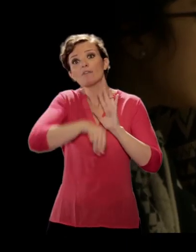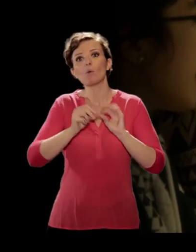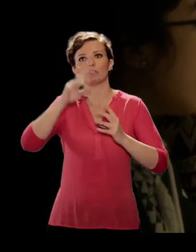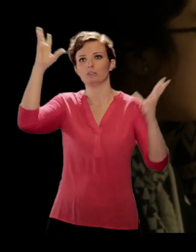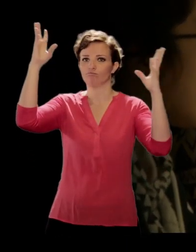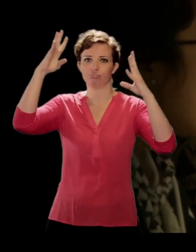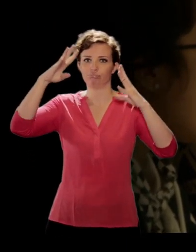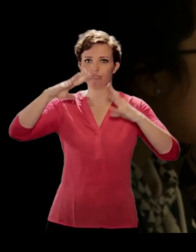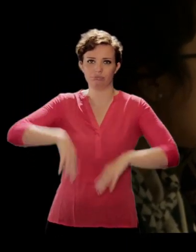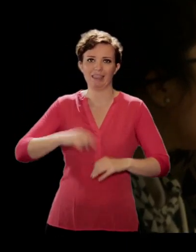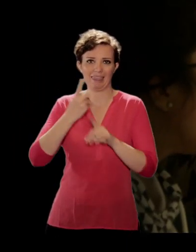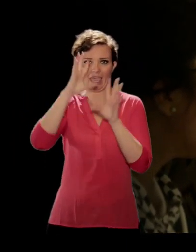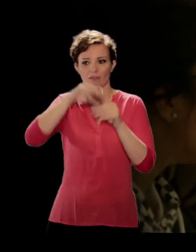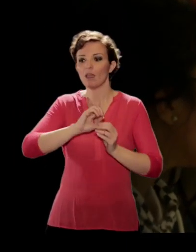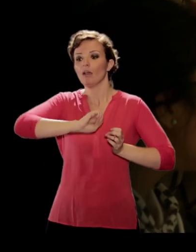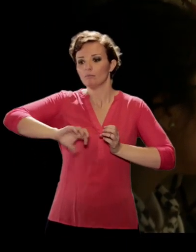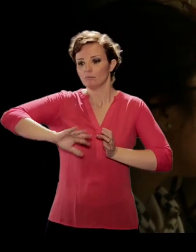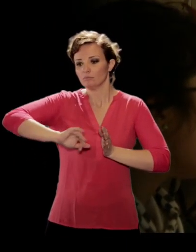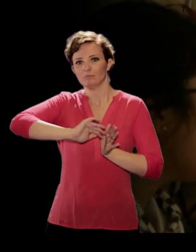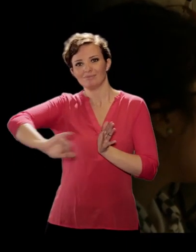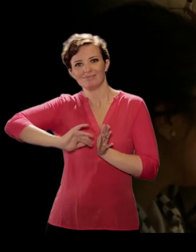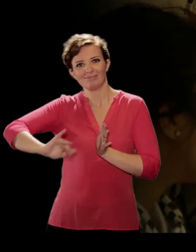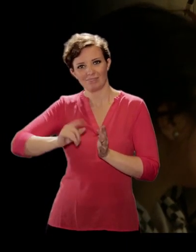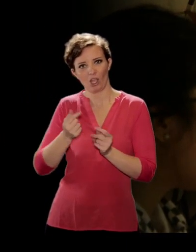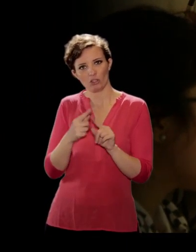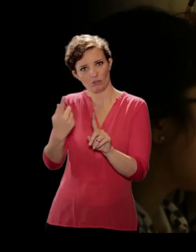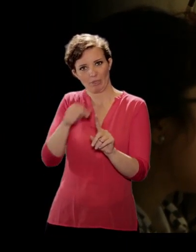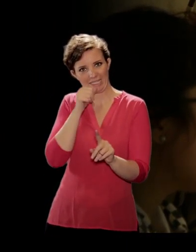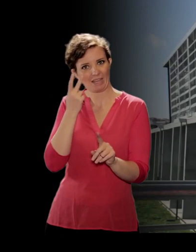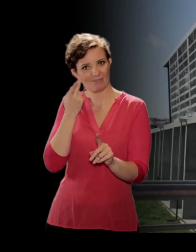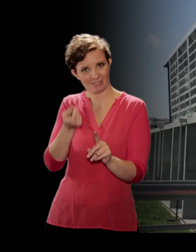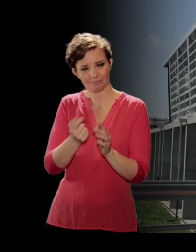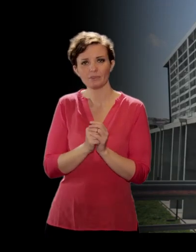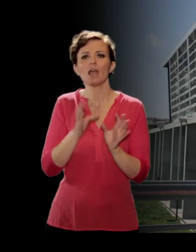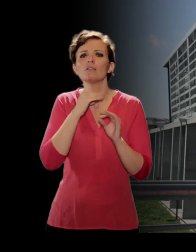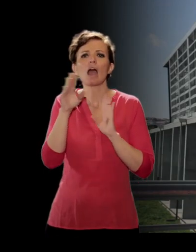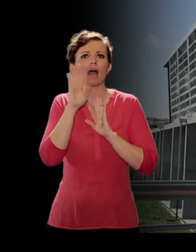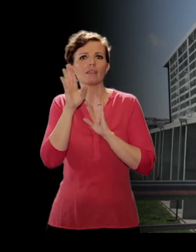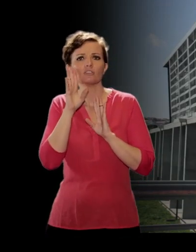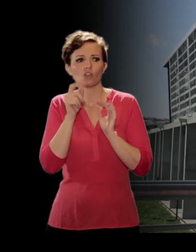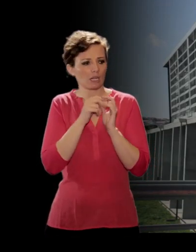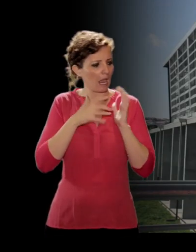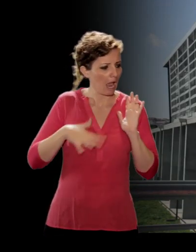alla fine del ciclo di vita di queste opere di ingegneria. L'attenzione alla sostenibilità